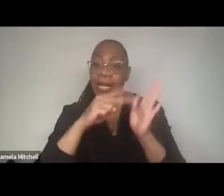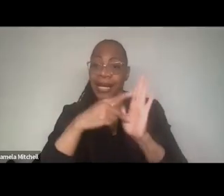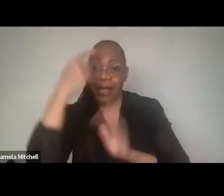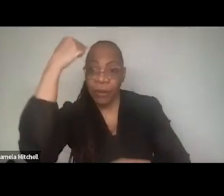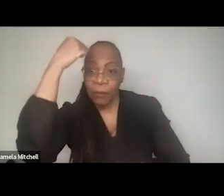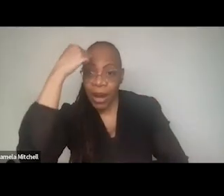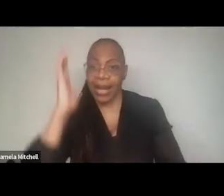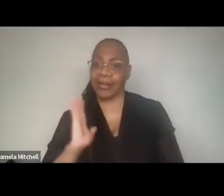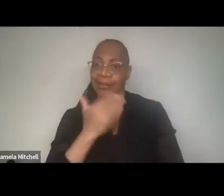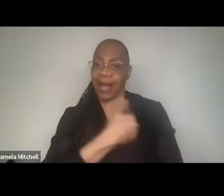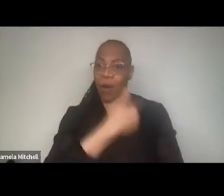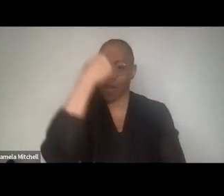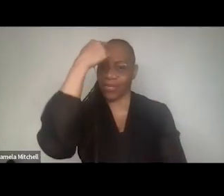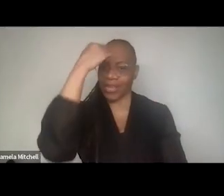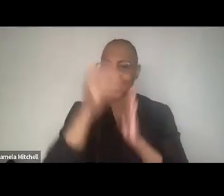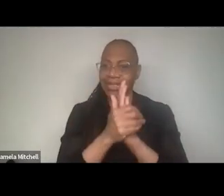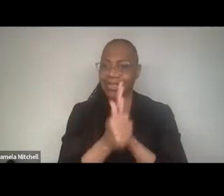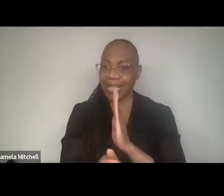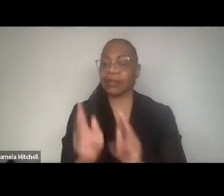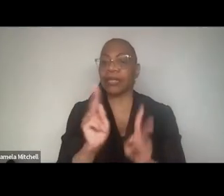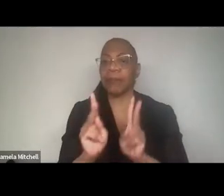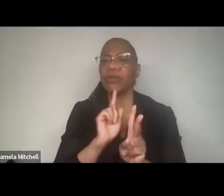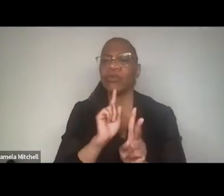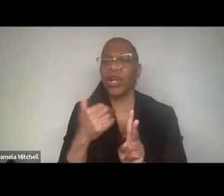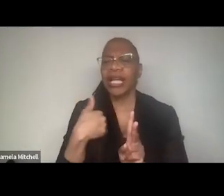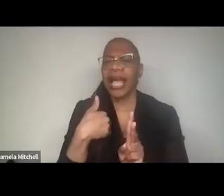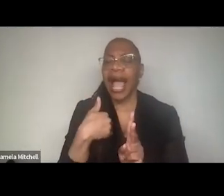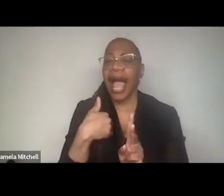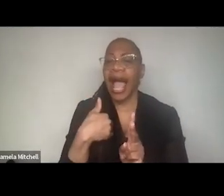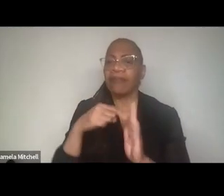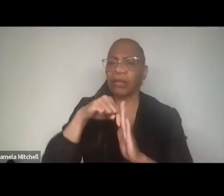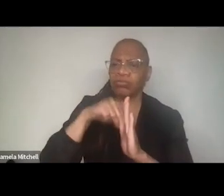Y así, las personas tendrán impactos cognitivos y mentales significativos,